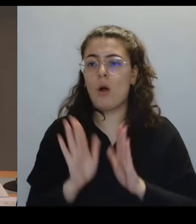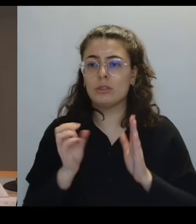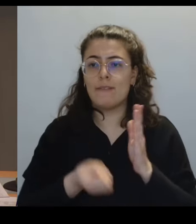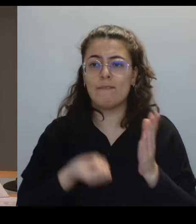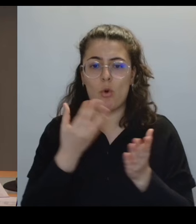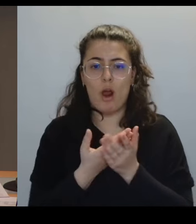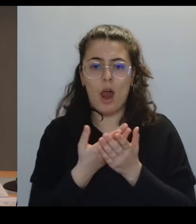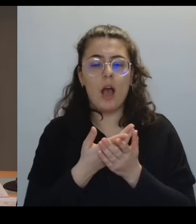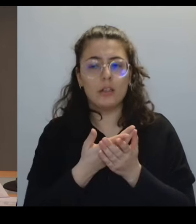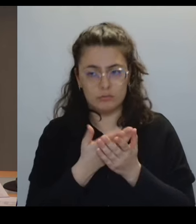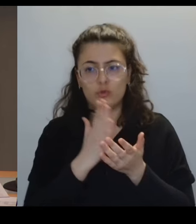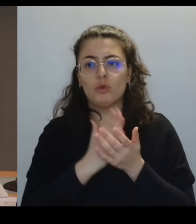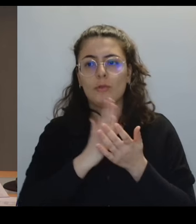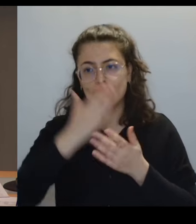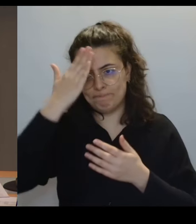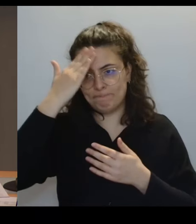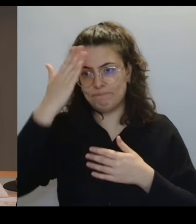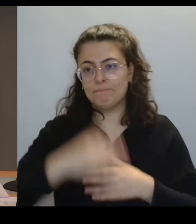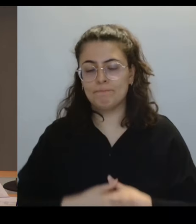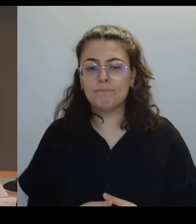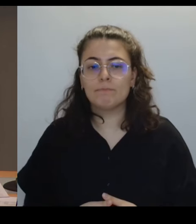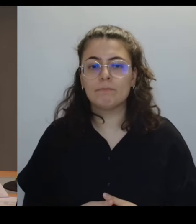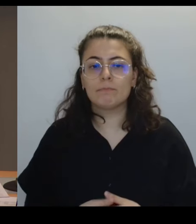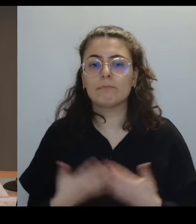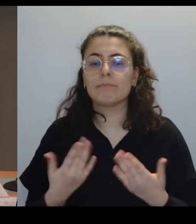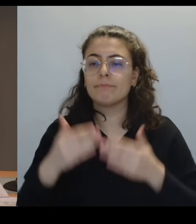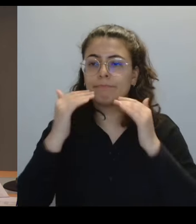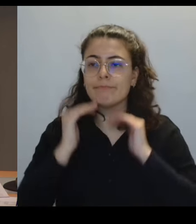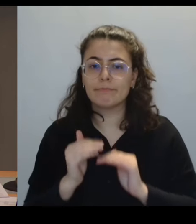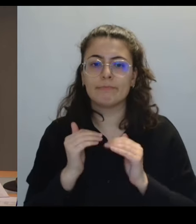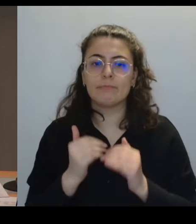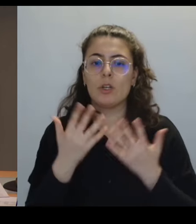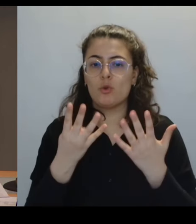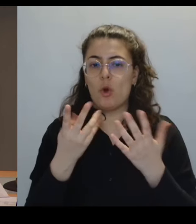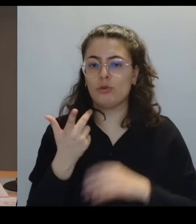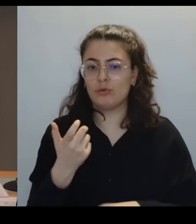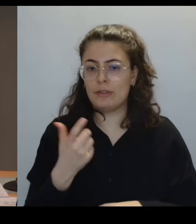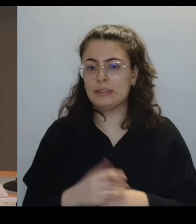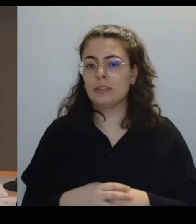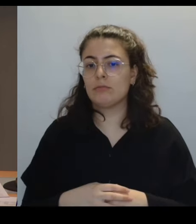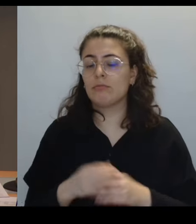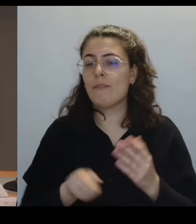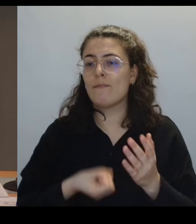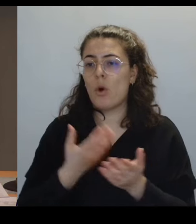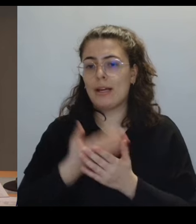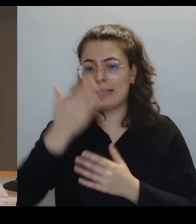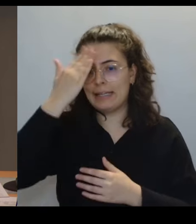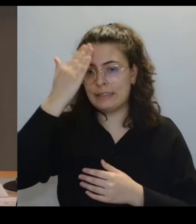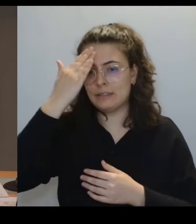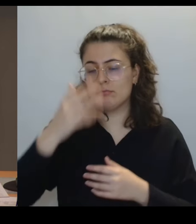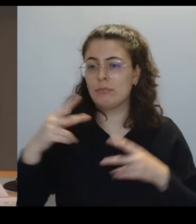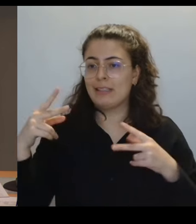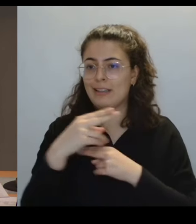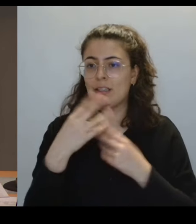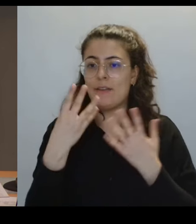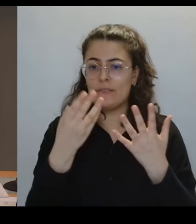Ich rufe auf Tagesordnungspunkt 29 Vorlage zur Kenntnisnahme gemäß Artikel 64, Absatz drei der Verfassung